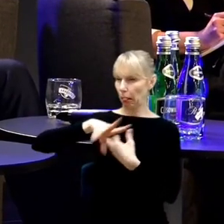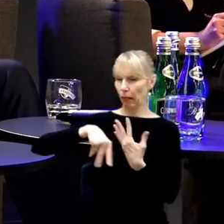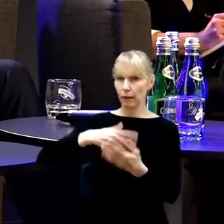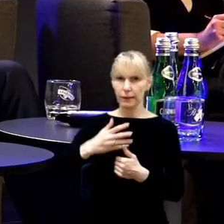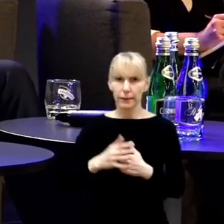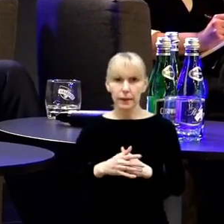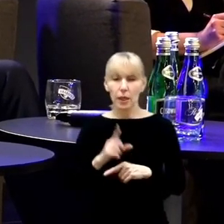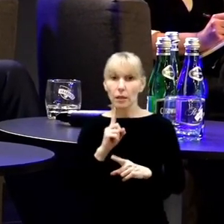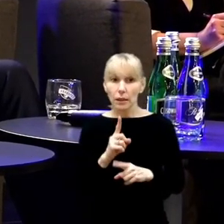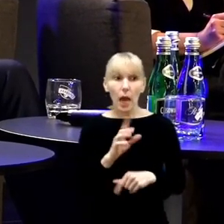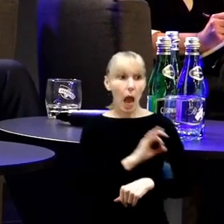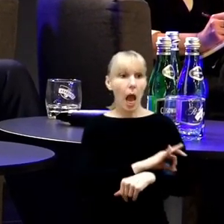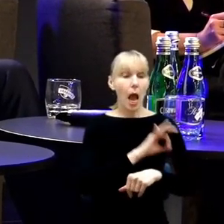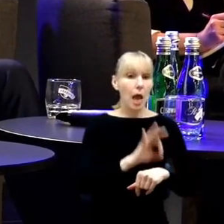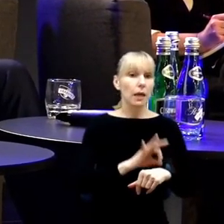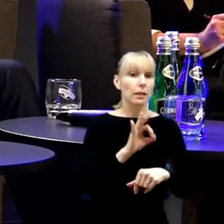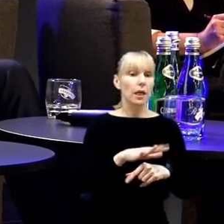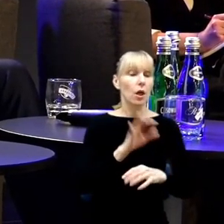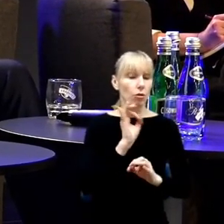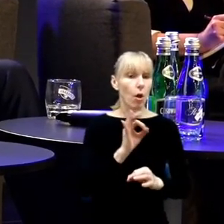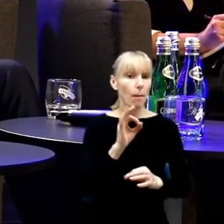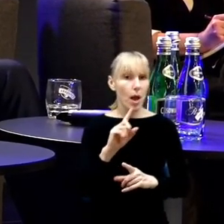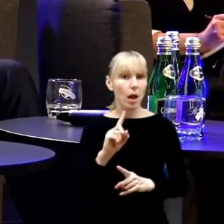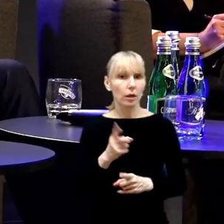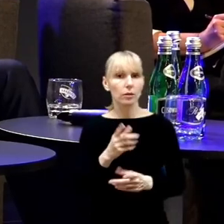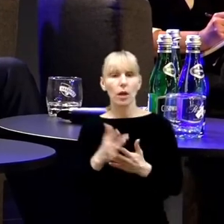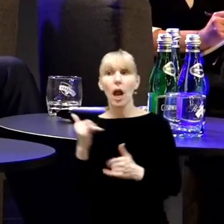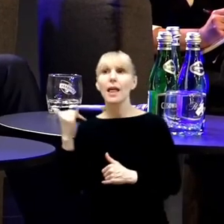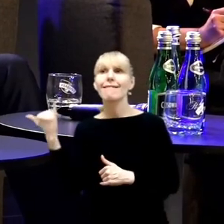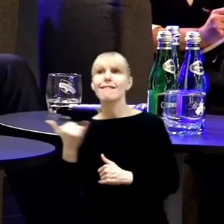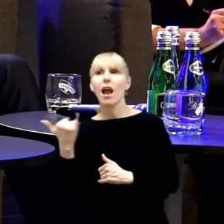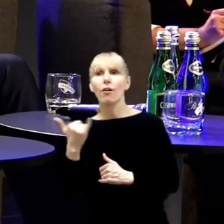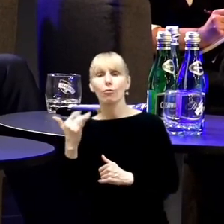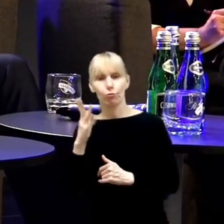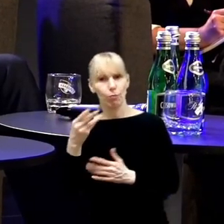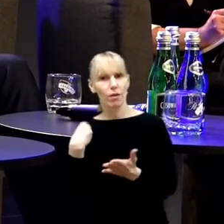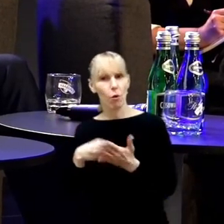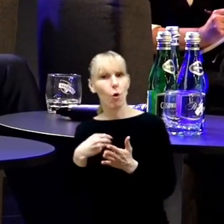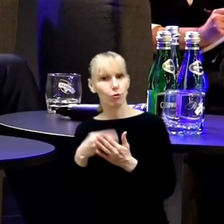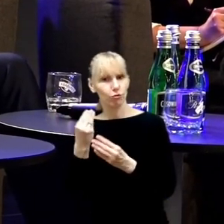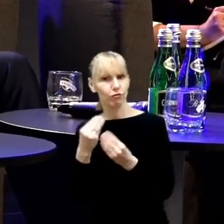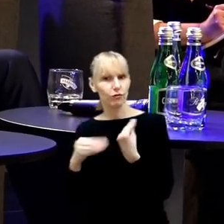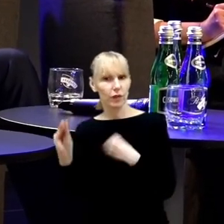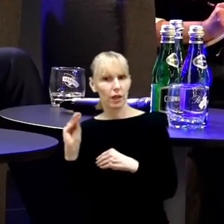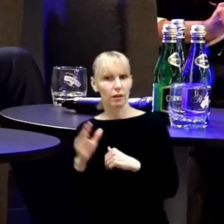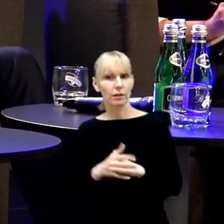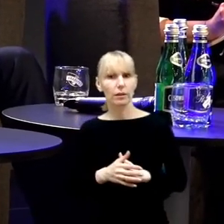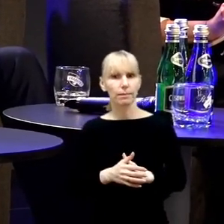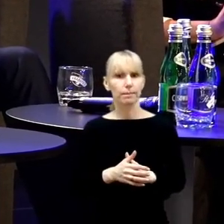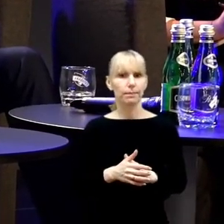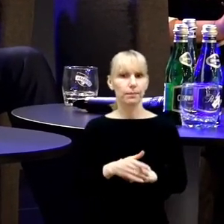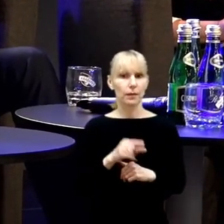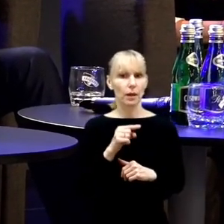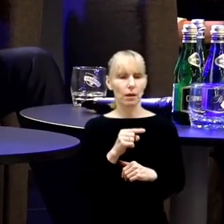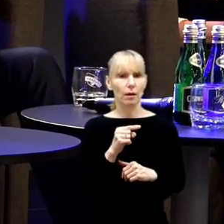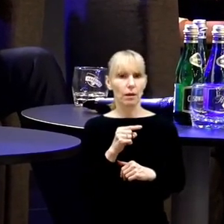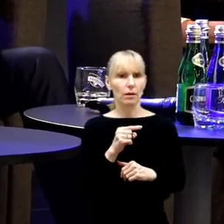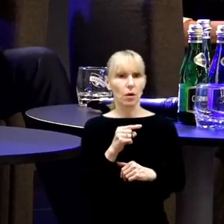kosztuje tyle samo, o tyle jakość kosztuje więcej. Jeżeli mielibyśmy na przykład, nie wiem,